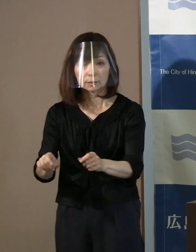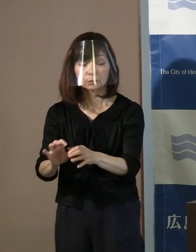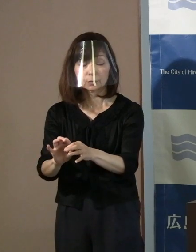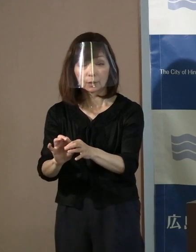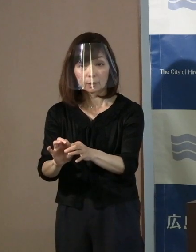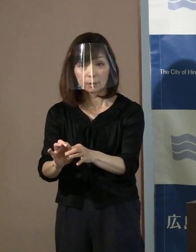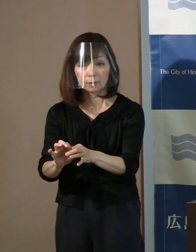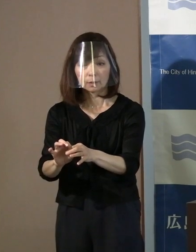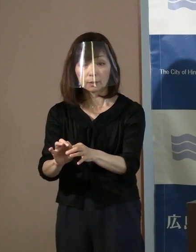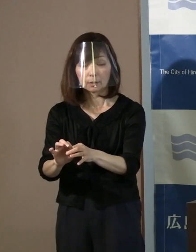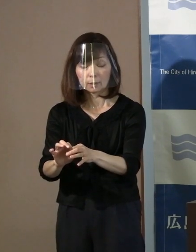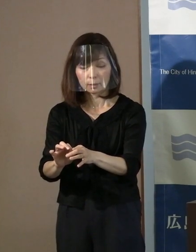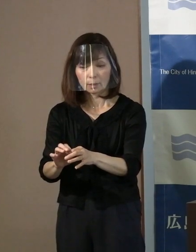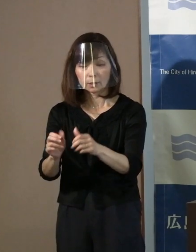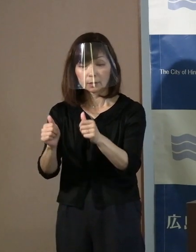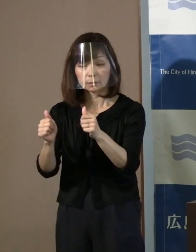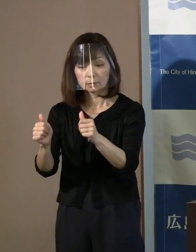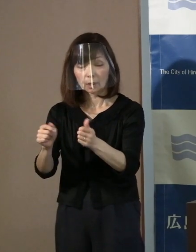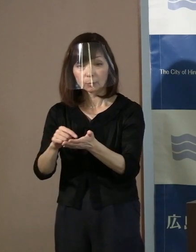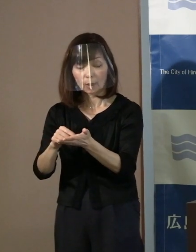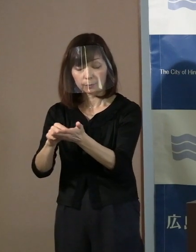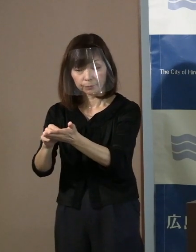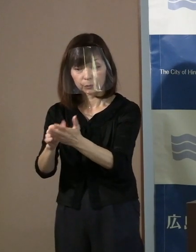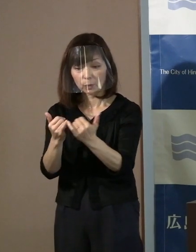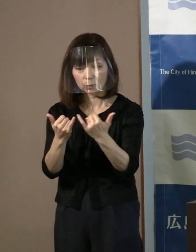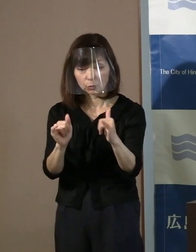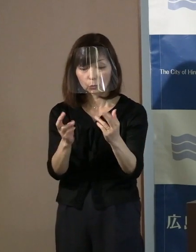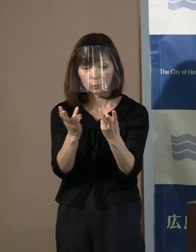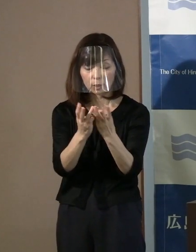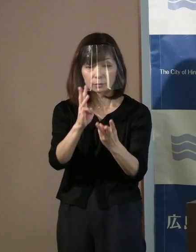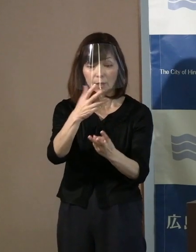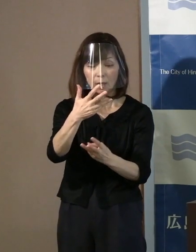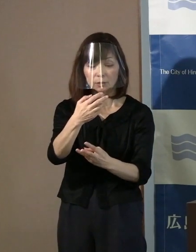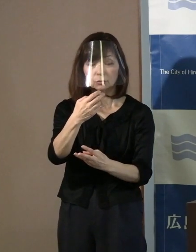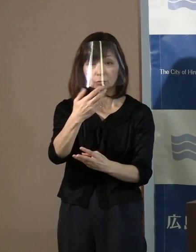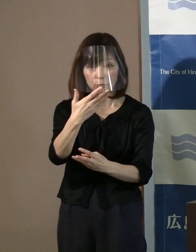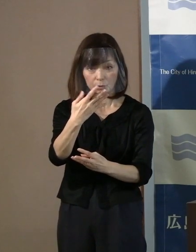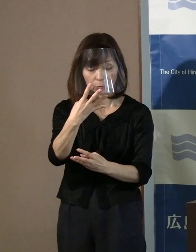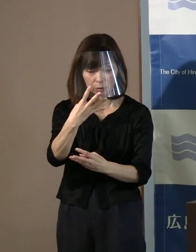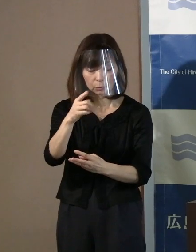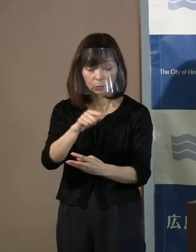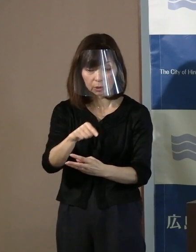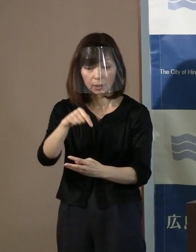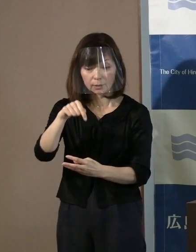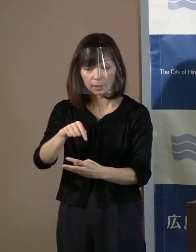訴えられている方84名おられて､ 14名亡くなられている というようなことですけれども､